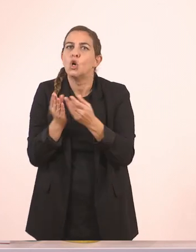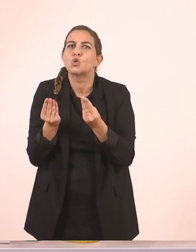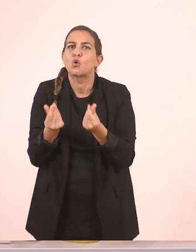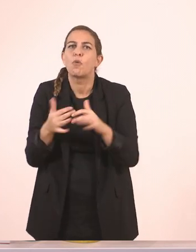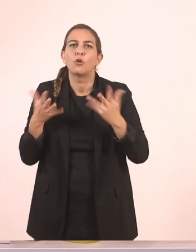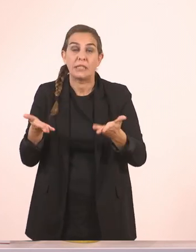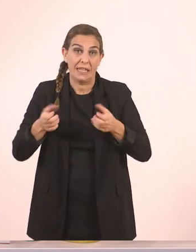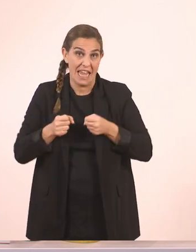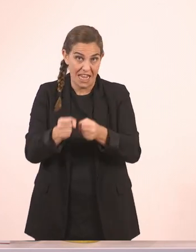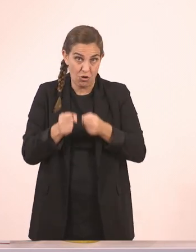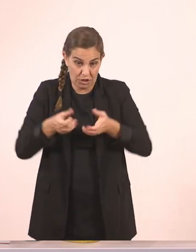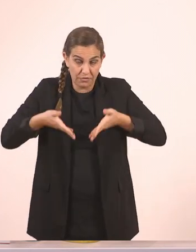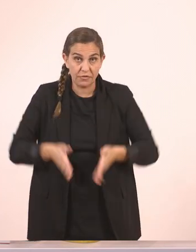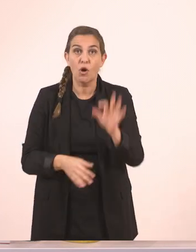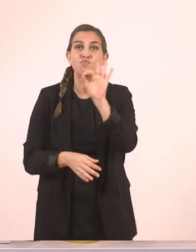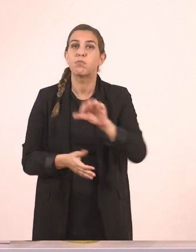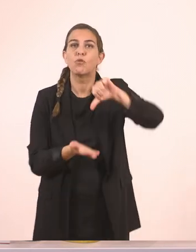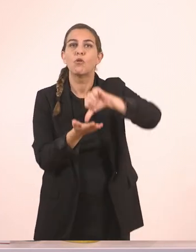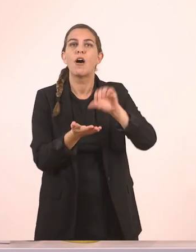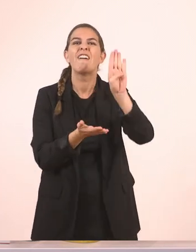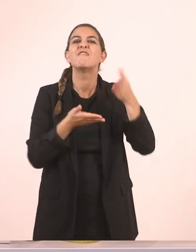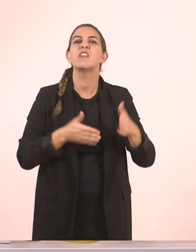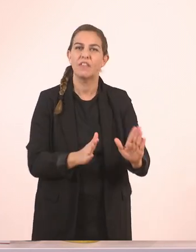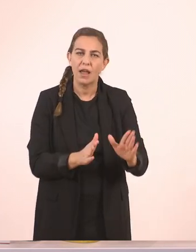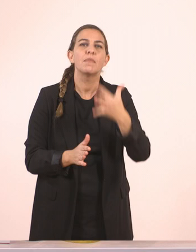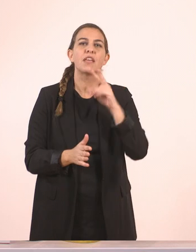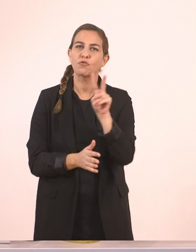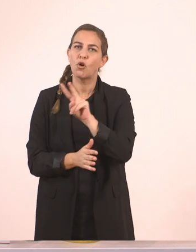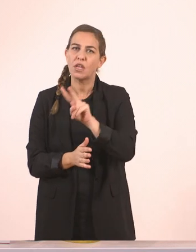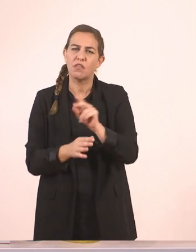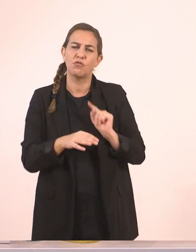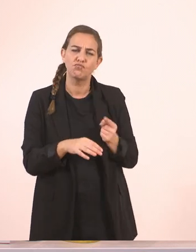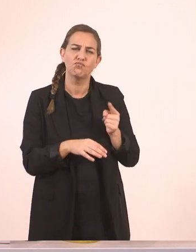έπρεπε να κάνουν ένα μεγάλο ταξίδι στη Βηθλεέμ. Μεγάλο ταξίδι...